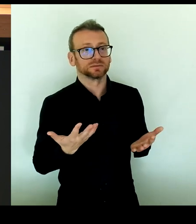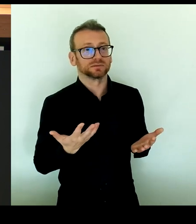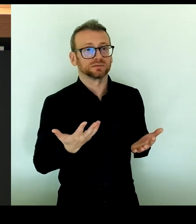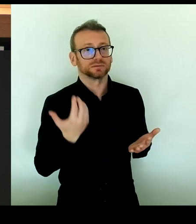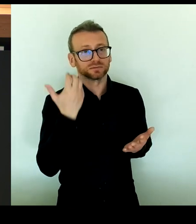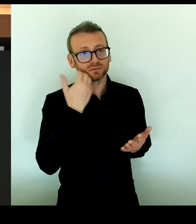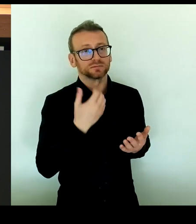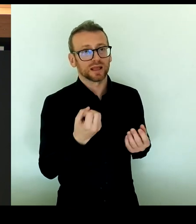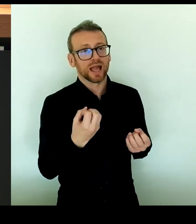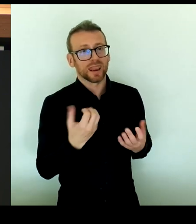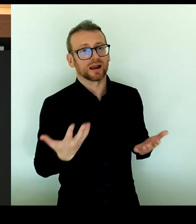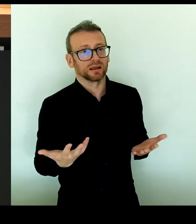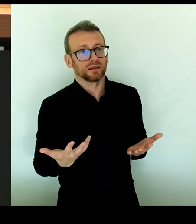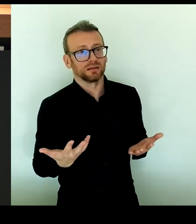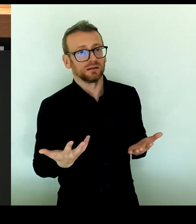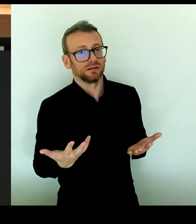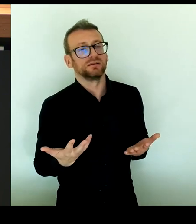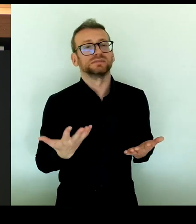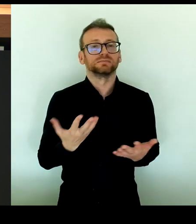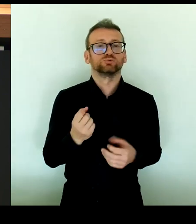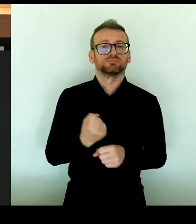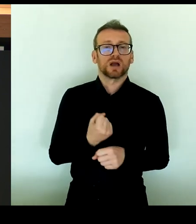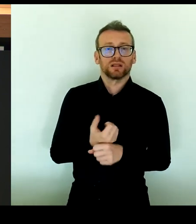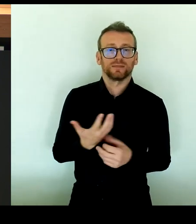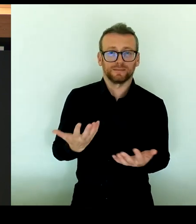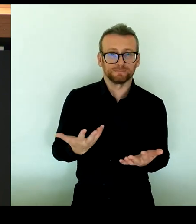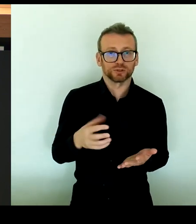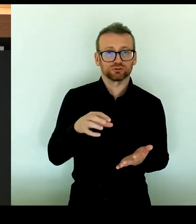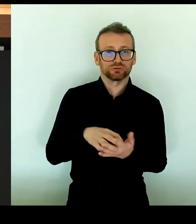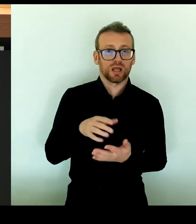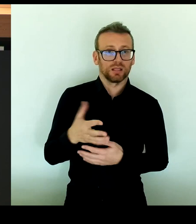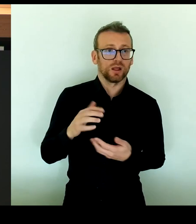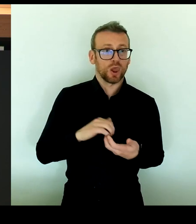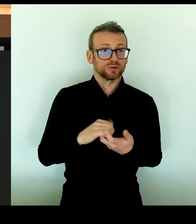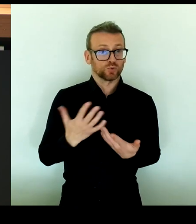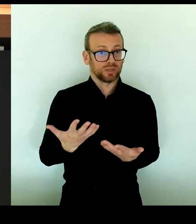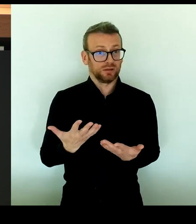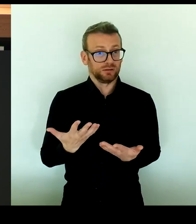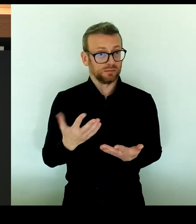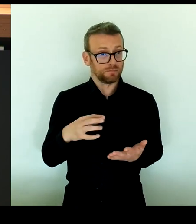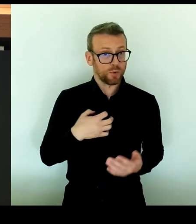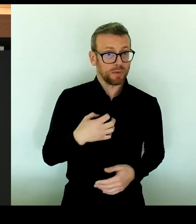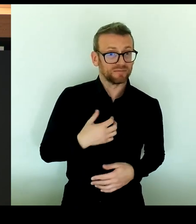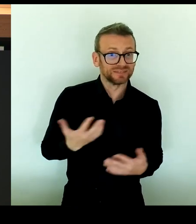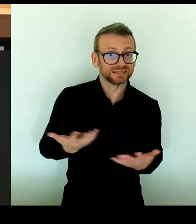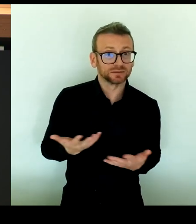Sondern wir können uns das vorstellen, weil davon sowohl die neu Hinzuziehenden als auch die Anwohner profitieren.